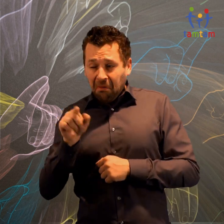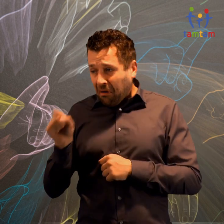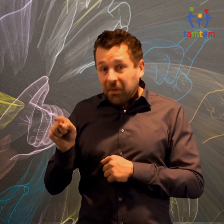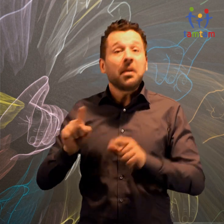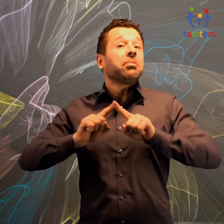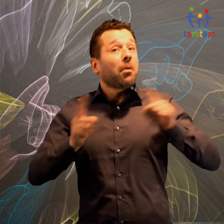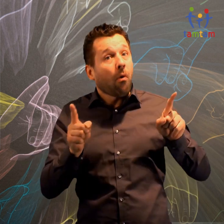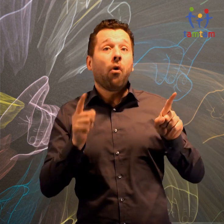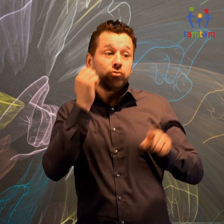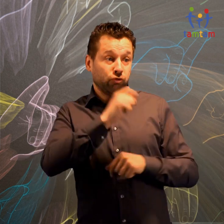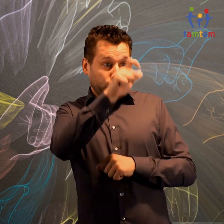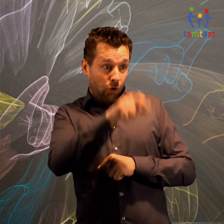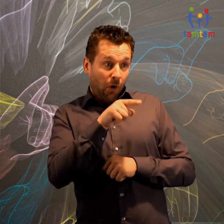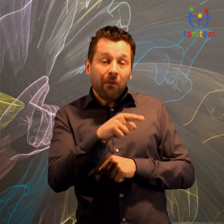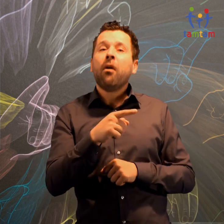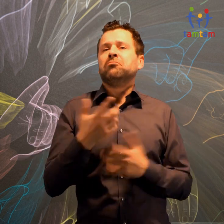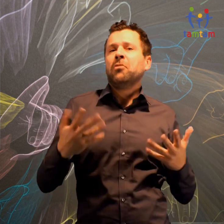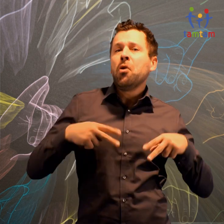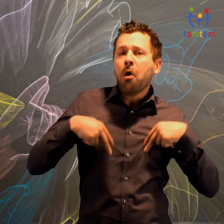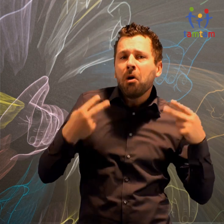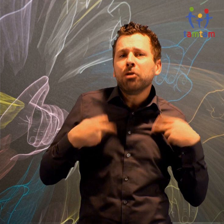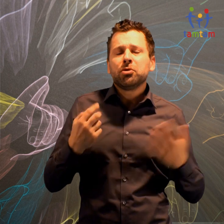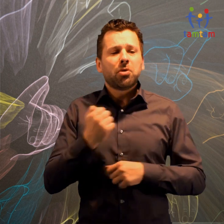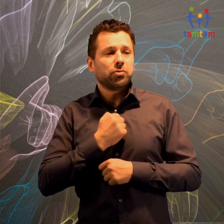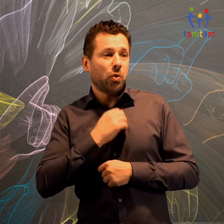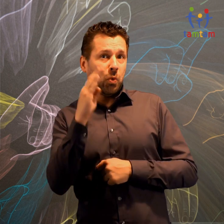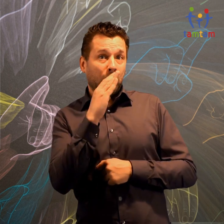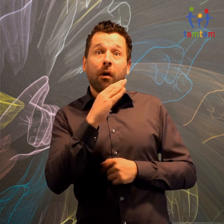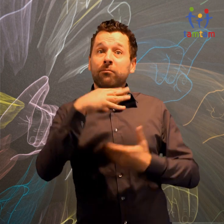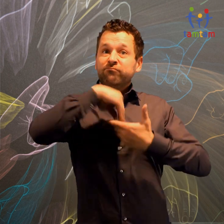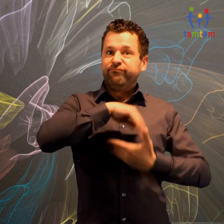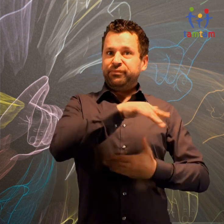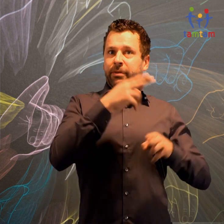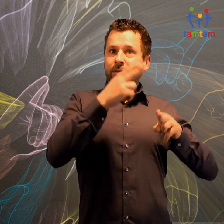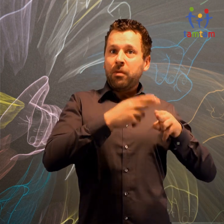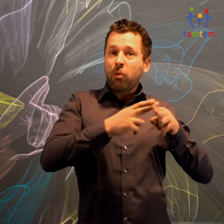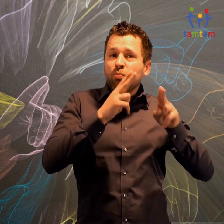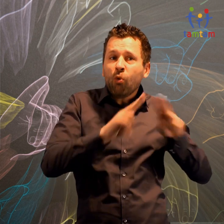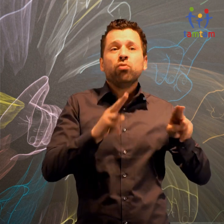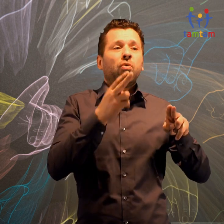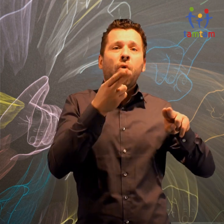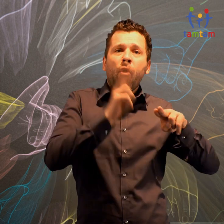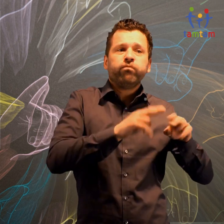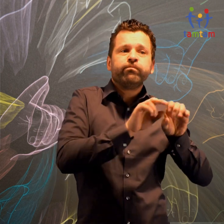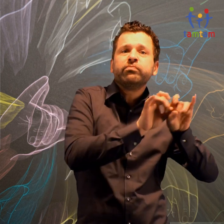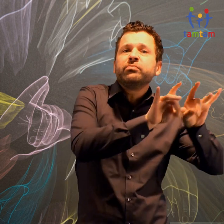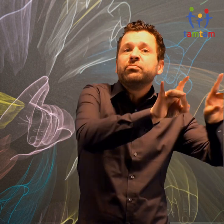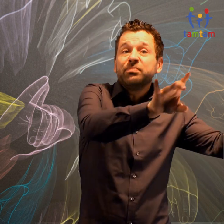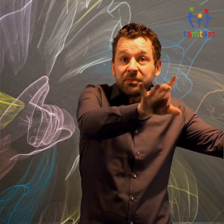Člověk však nemoc může přenášet, aniž by pocítil některý z příznaků,